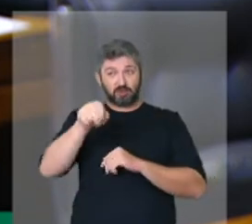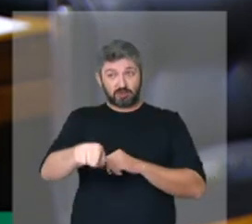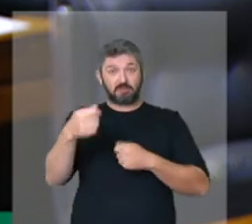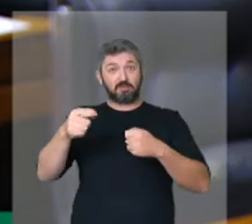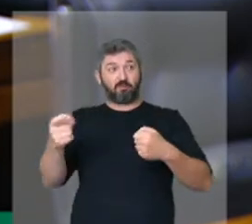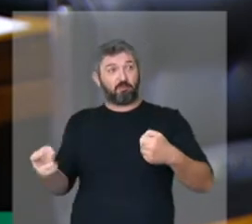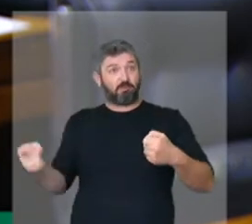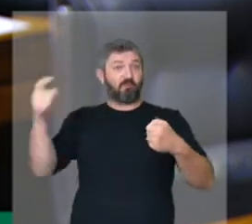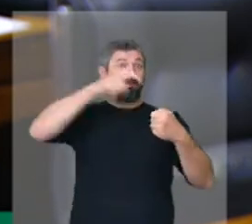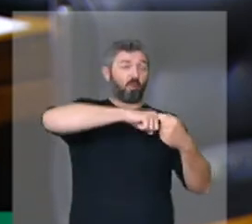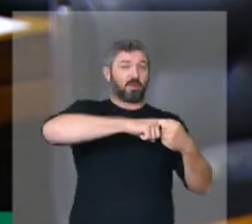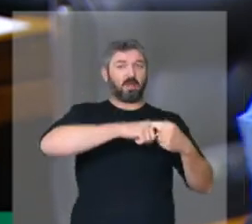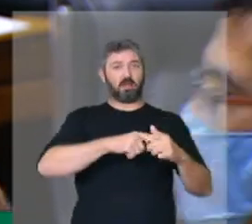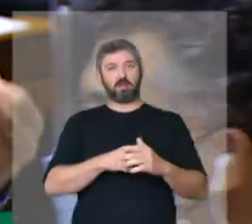SEQUER DISCUTIDO... NA COMISSÃO. QUE TRATA DAS